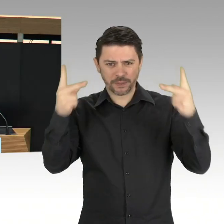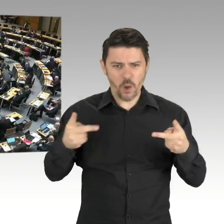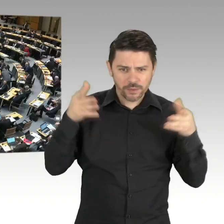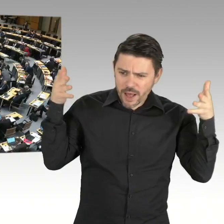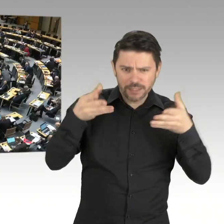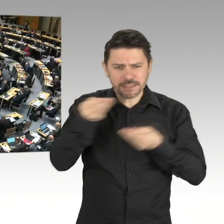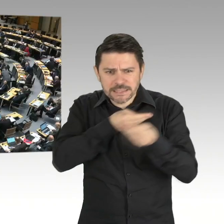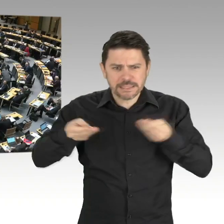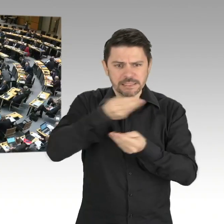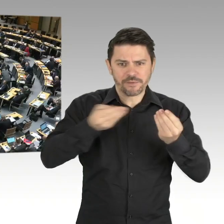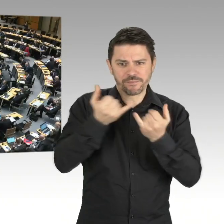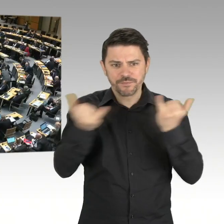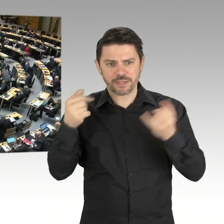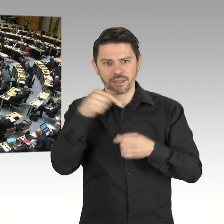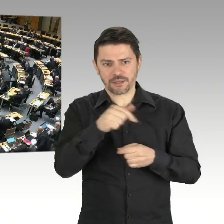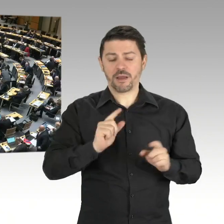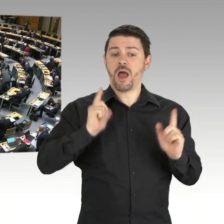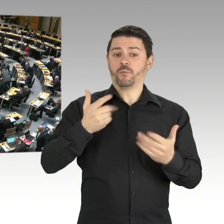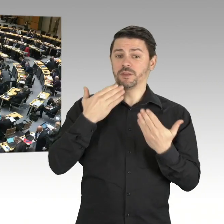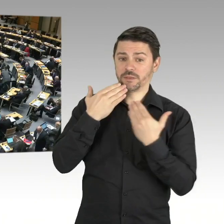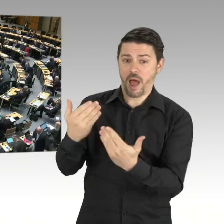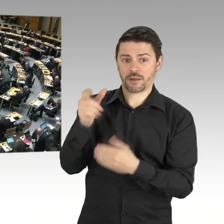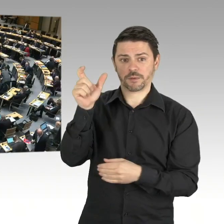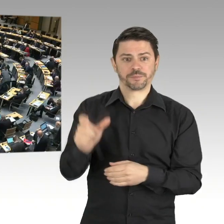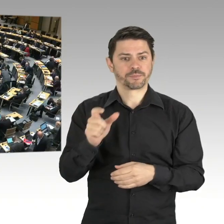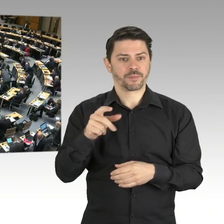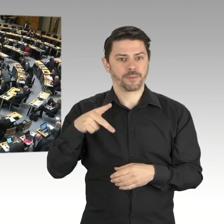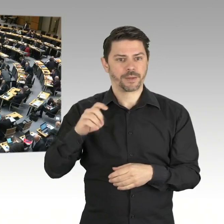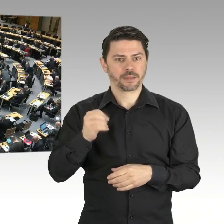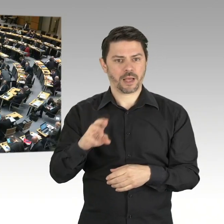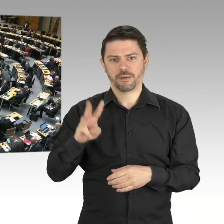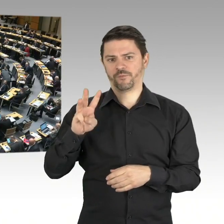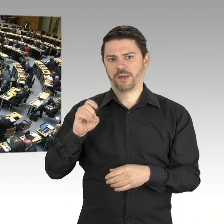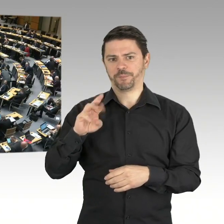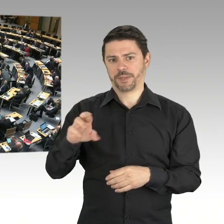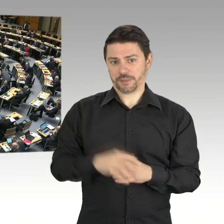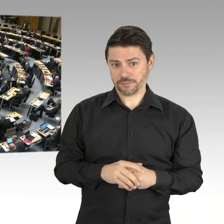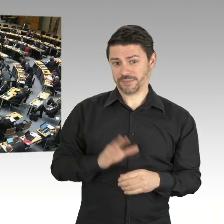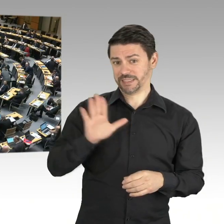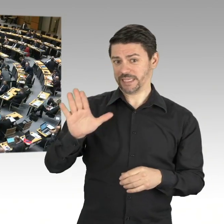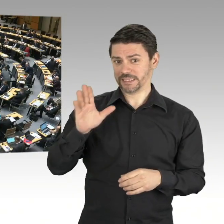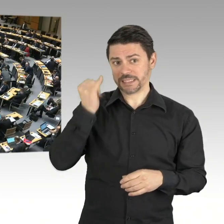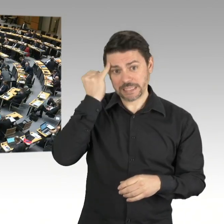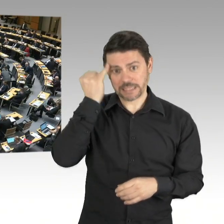(Jubel) (Präsidium) Für eine Zwischenbemerkung hat jetzt noch mal der Abgeordnete Laatsch von der AfD-Fraktion das Wort.